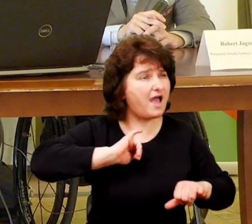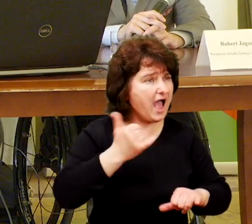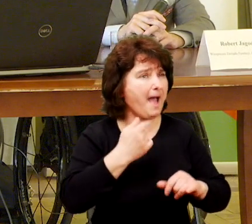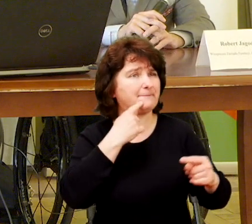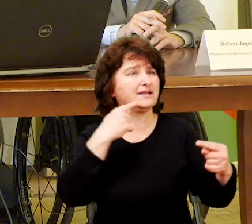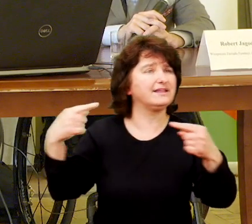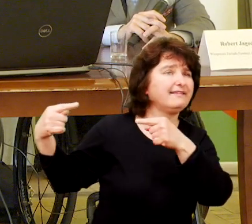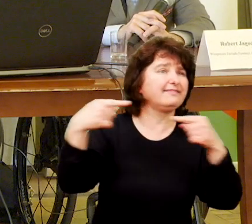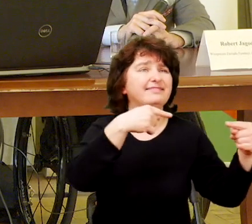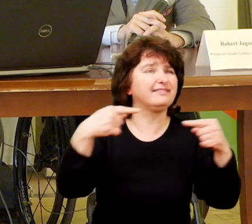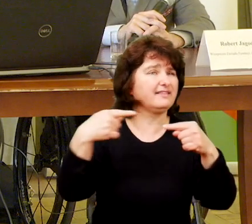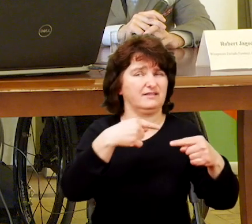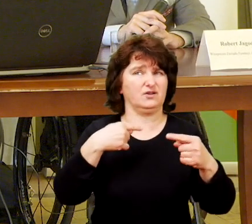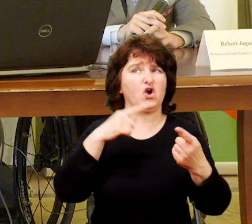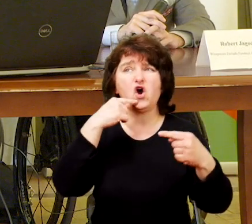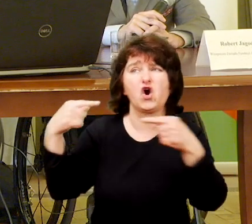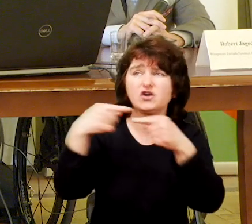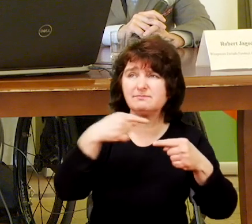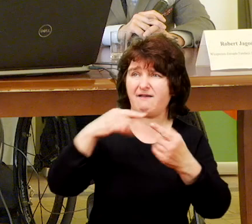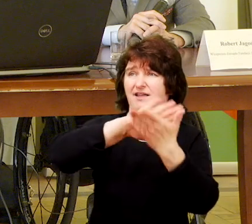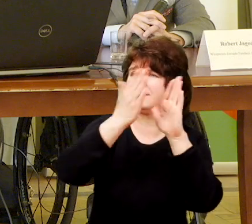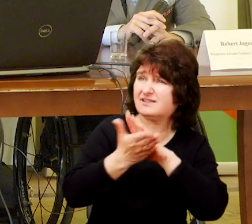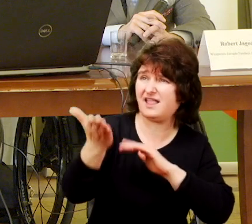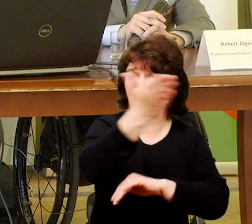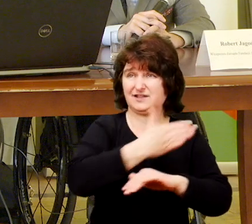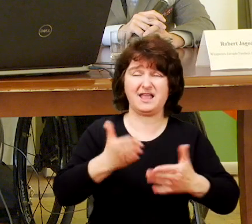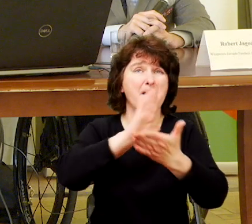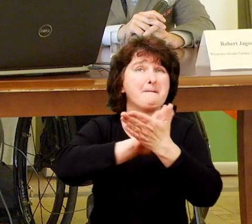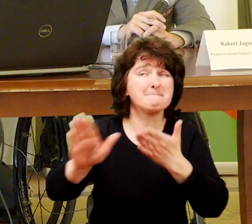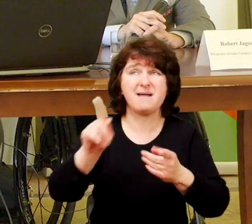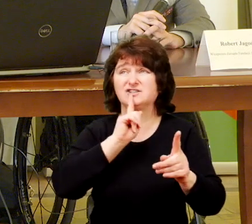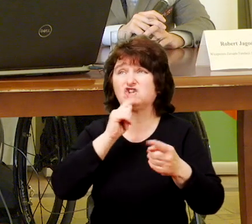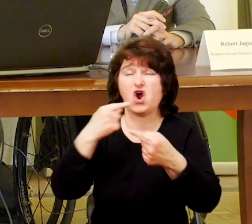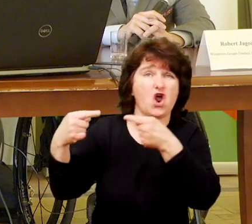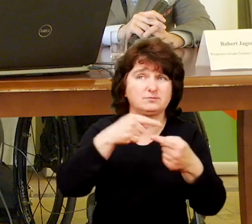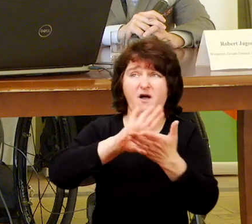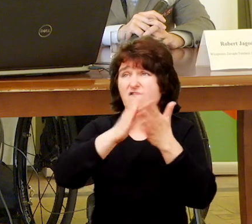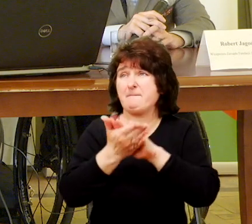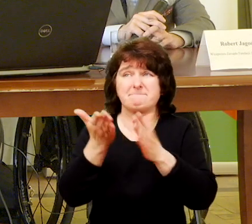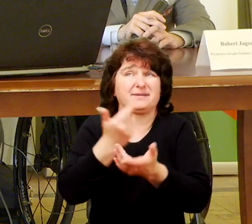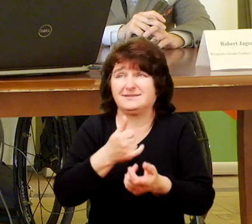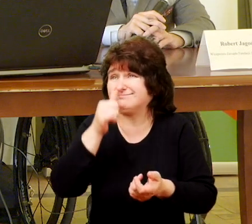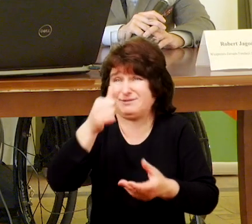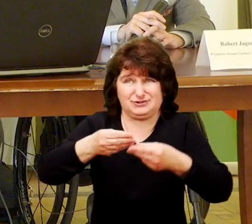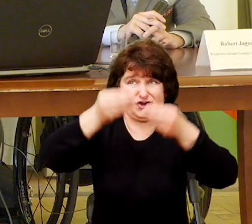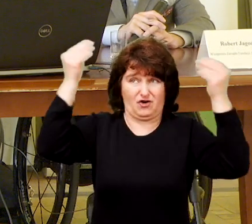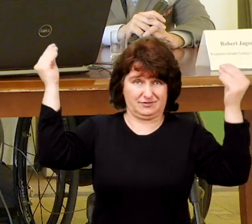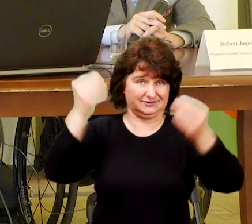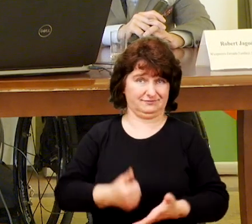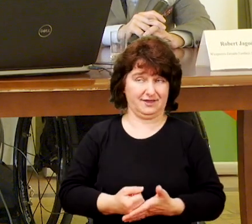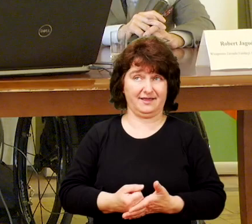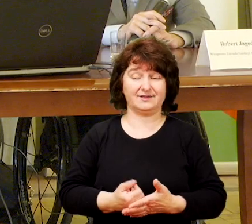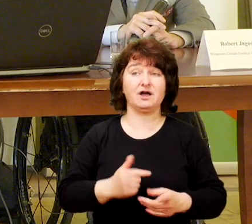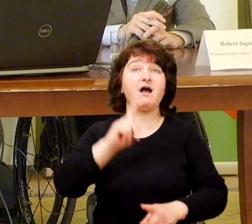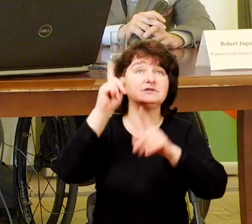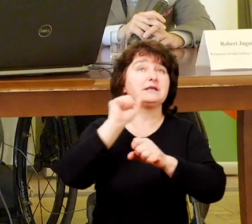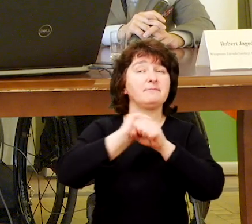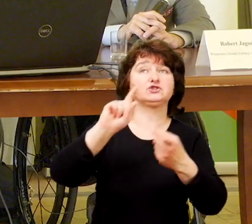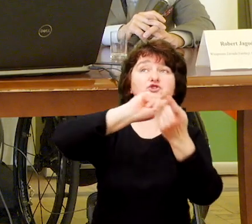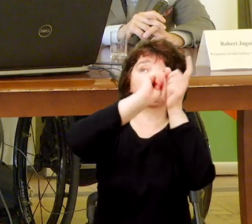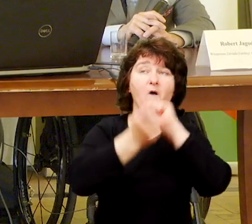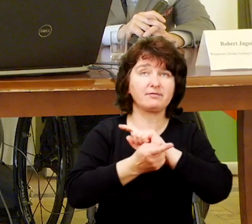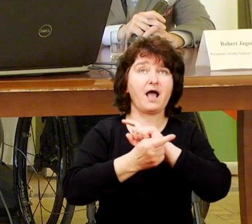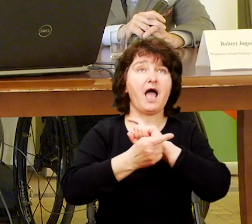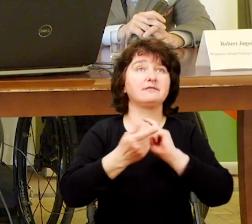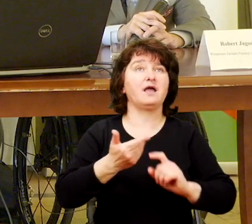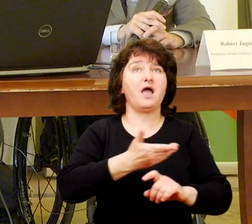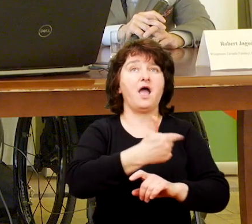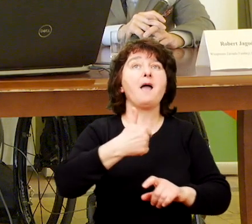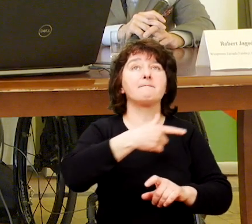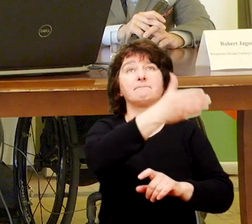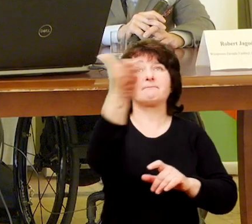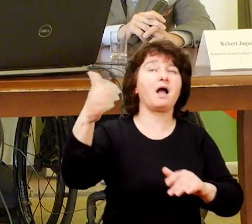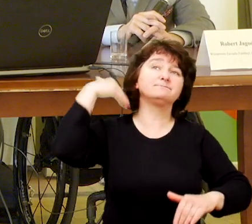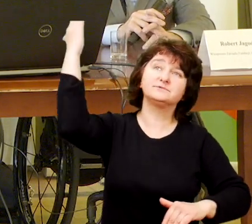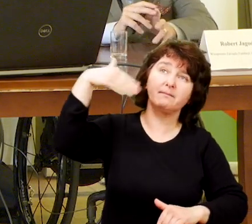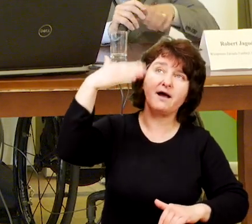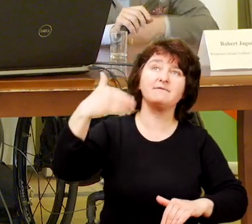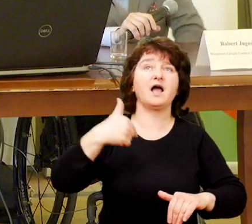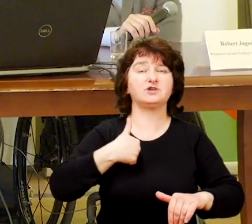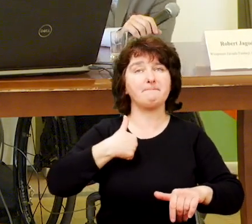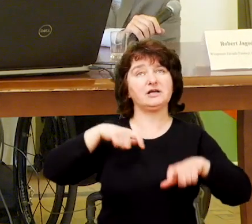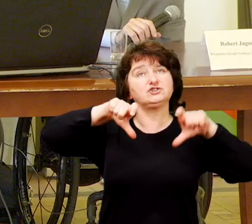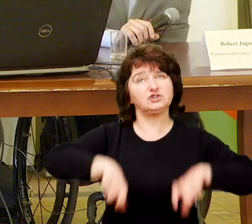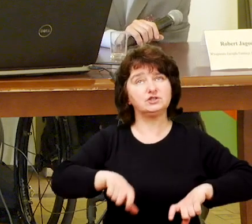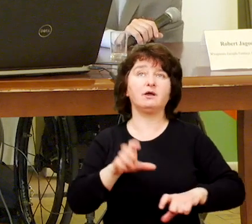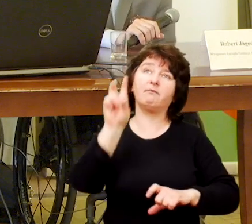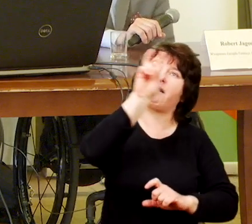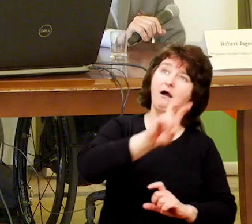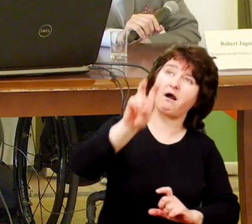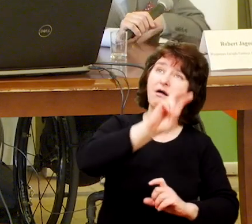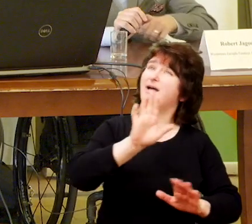Tam, gdzie jest dialog tam jest możliwy rozwój i rzeczywista współpraca. Zwykle jest tak, że na spotkaniach państwo siedzicie, a my słuchamy pokornie i musimy dostosowywać się do państwa wymagań.